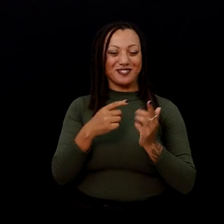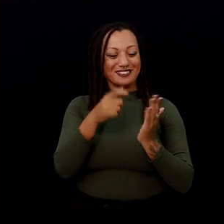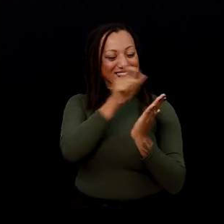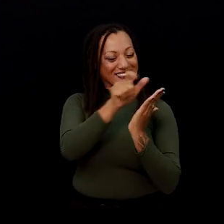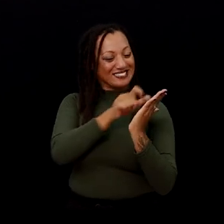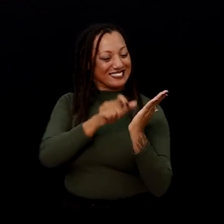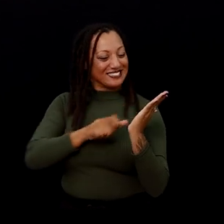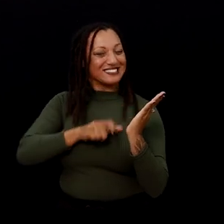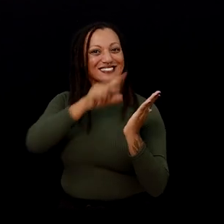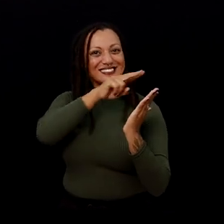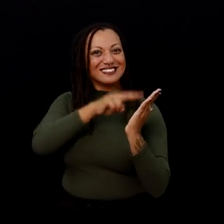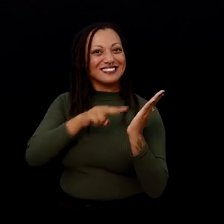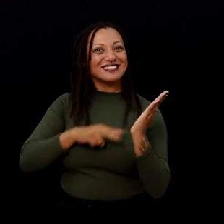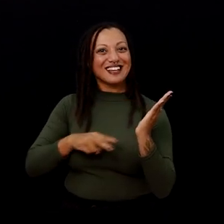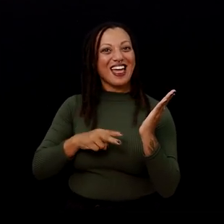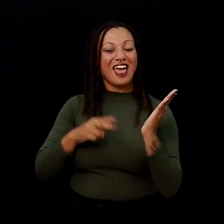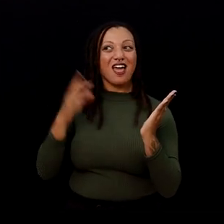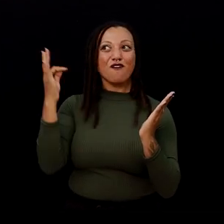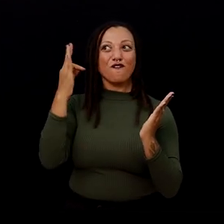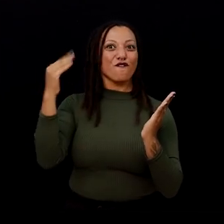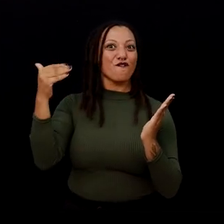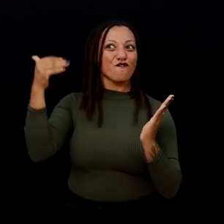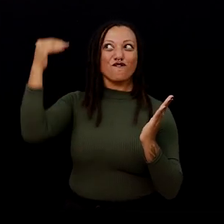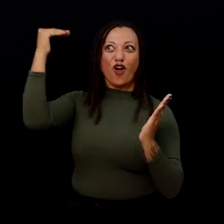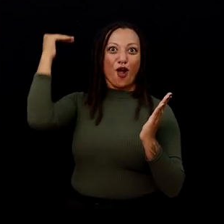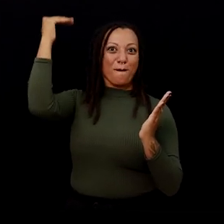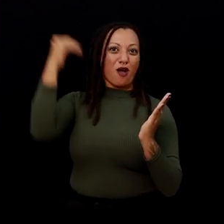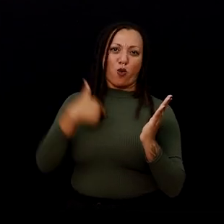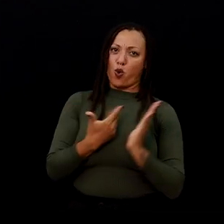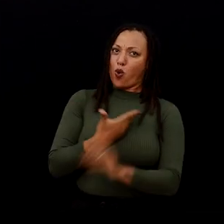porque não estou acostumada com uma linguagem mais antiga,